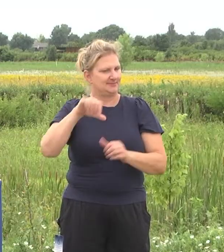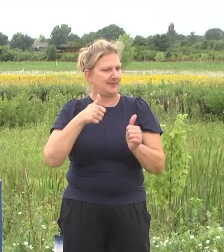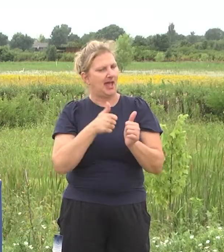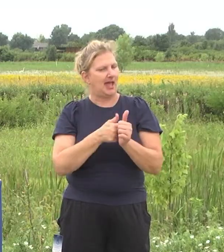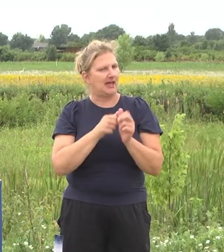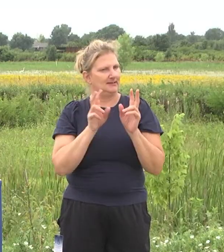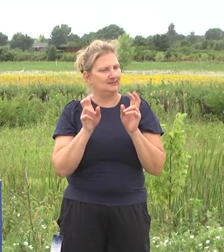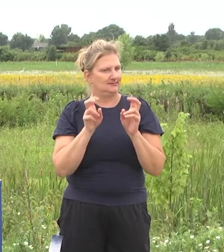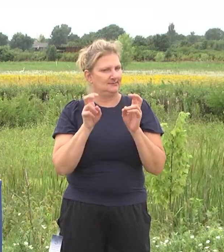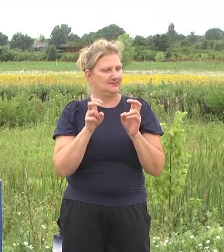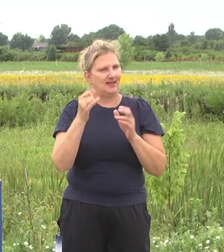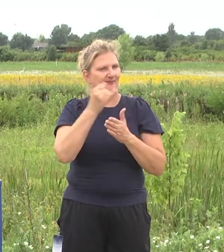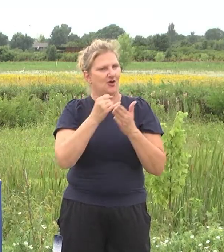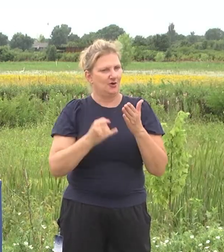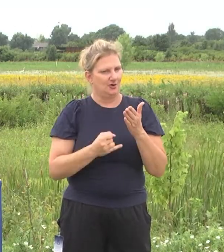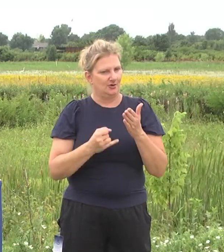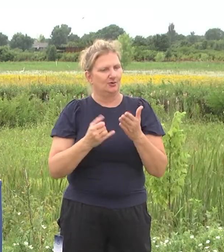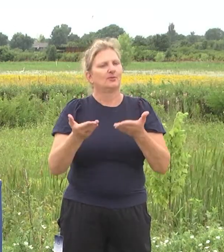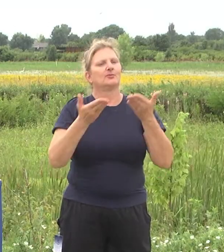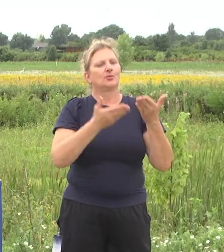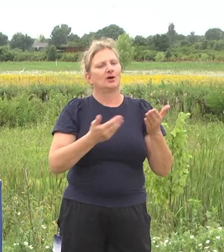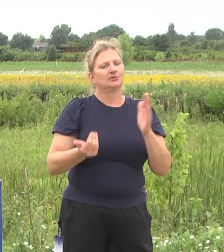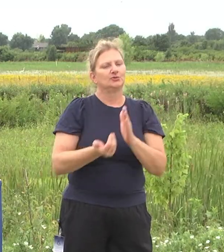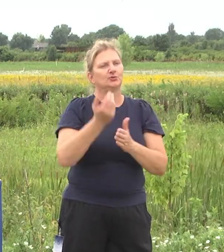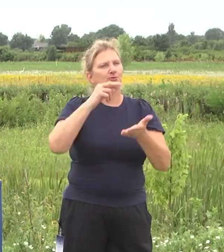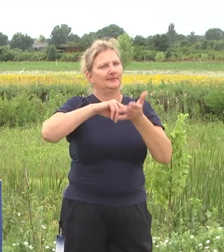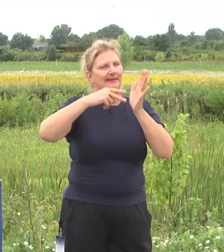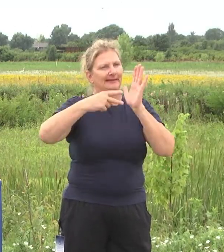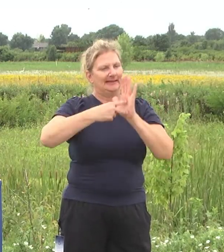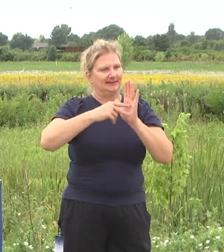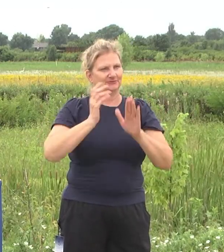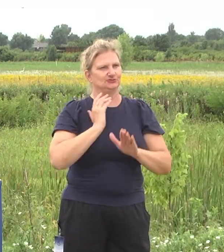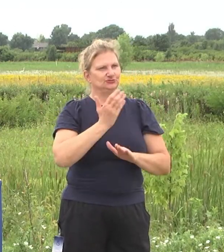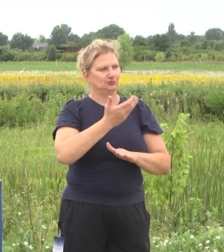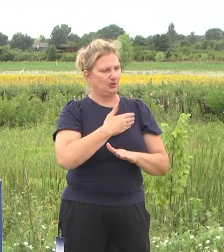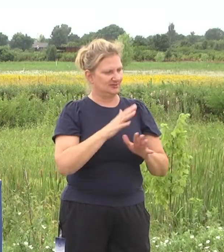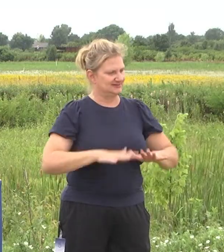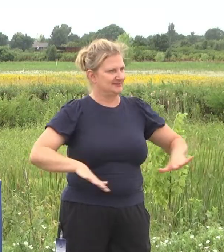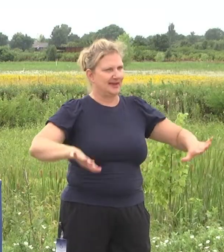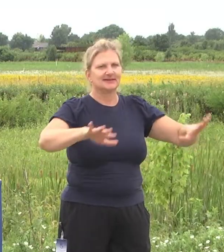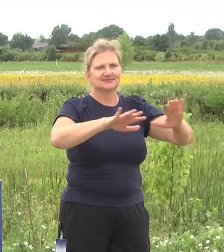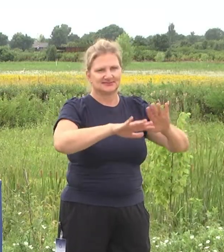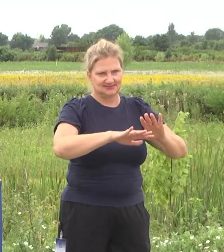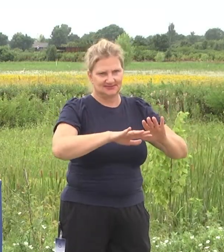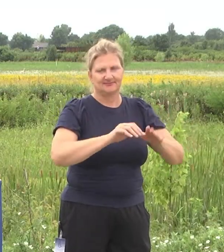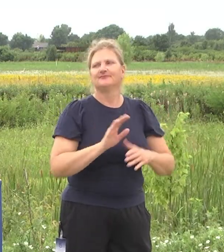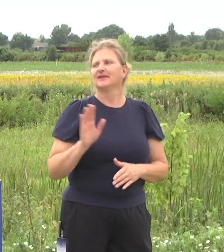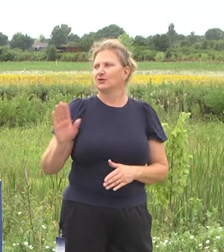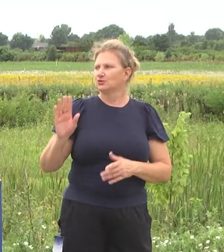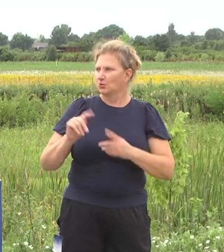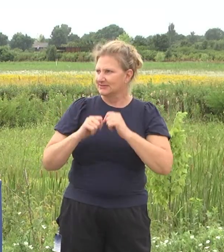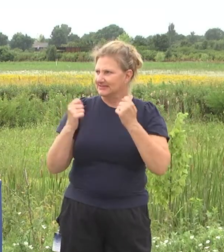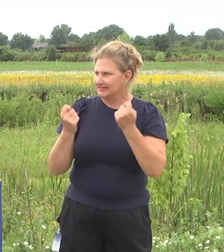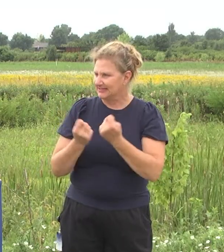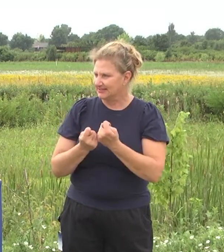Realmente le dio un nuevo significado al espacio. Y a Carrie y a su equipo en RDG. Su liderazgo y